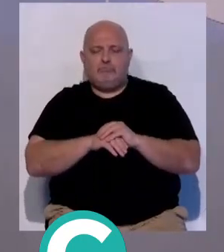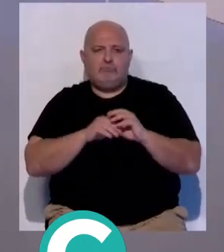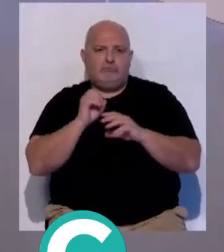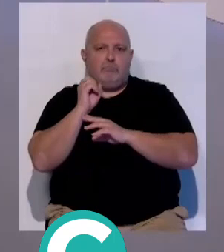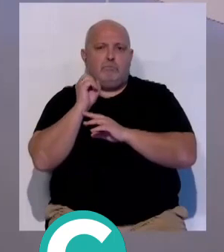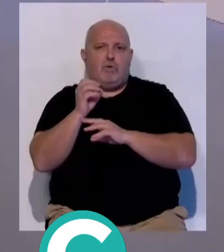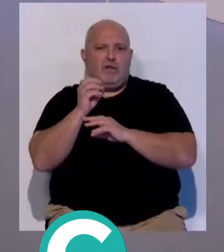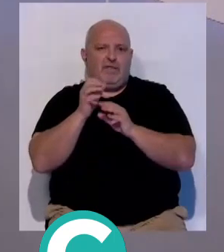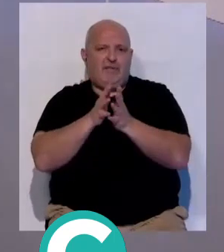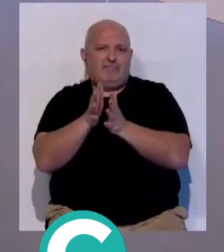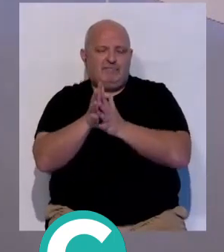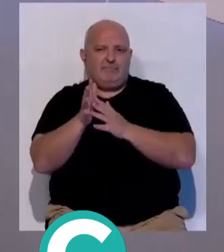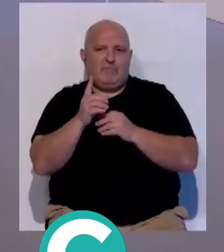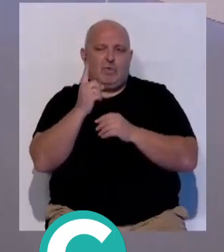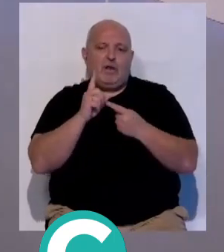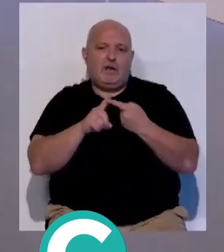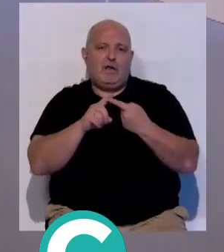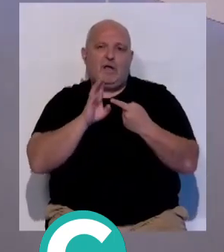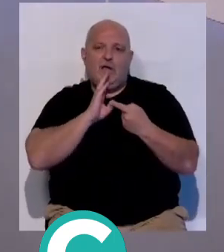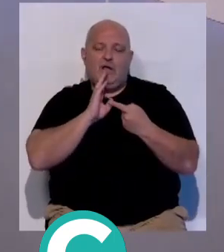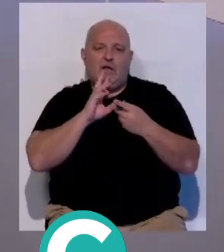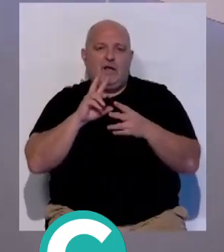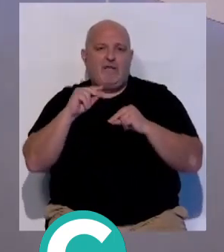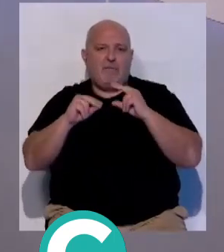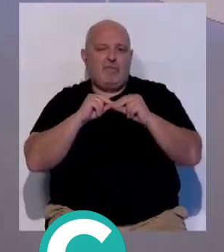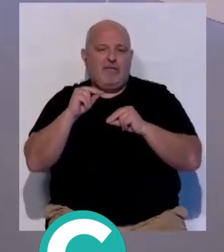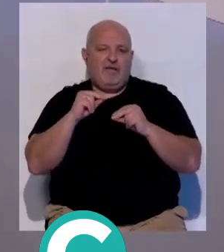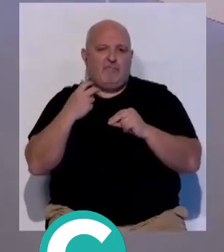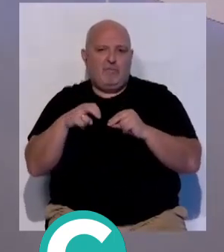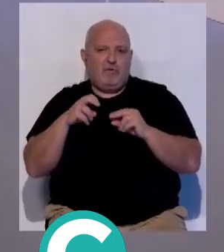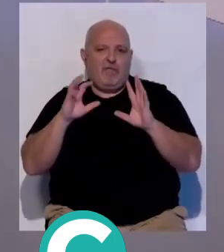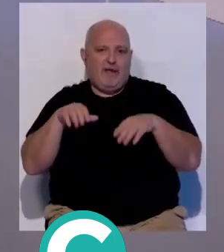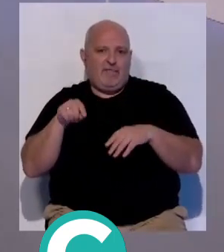ponencias que ha habido una de ellas hablemos de fútbol y hablábamos del Cádiz club de fútbol con